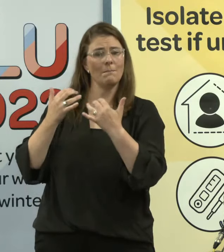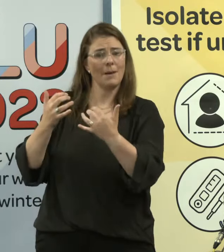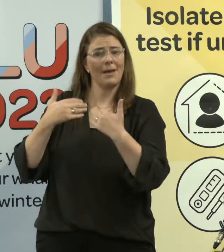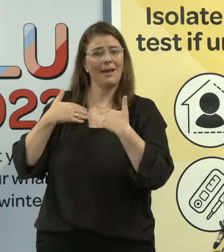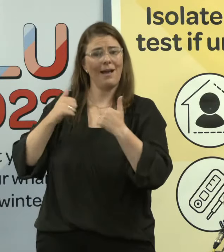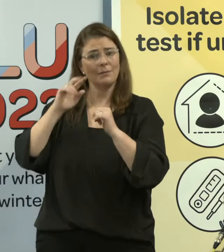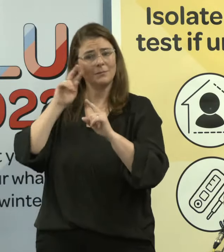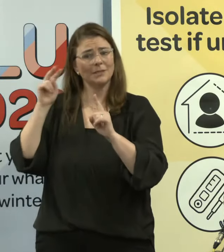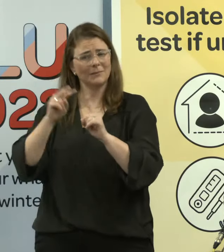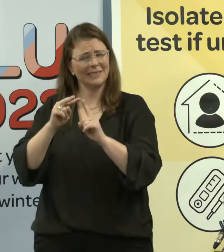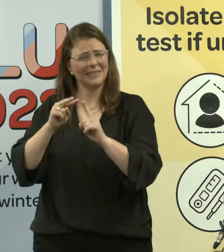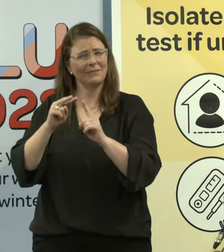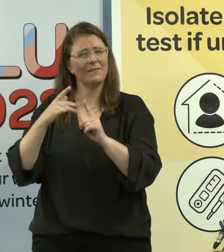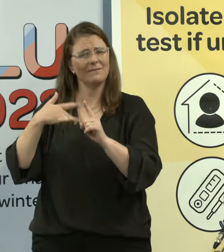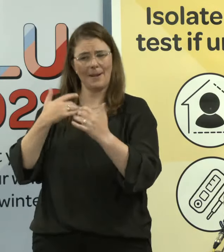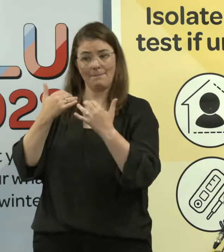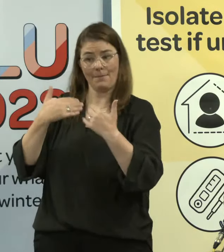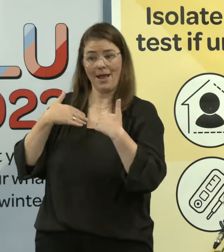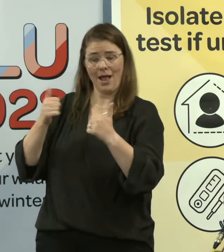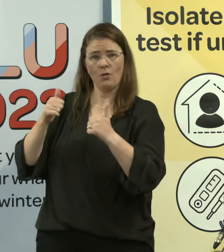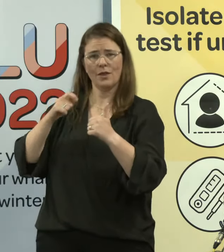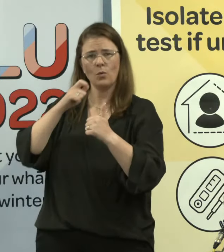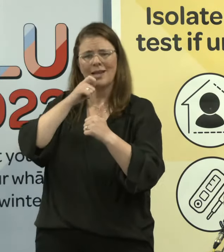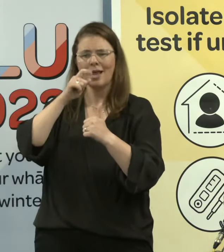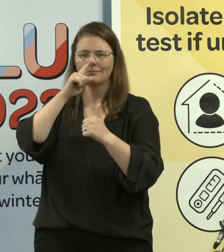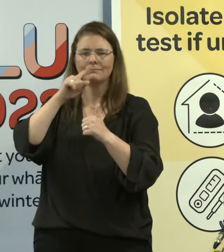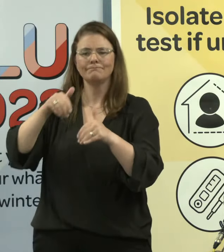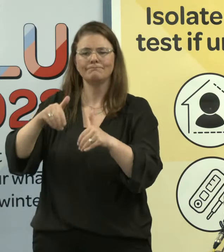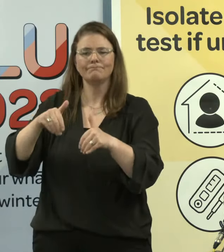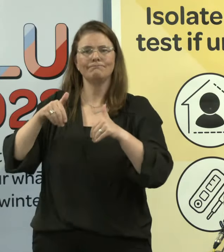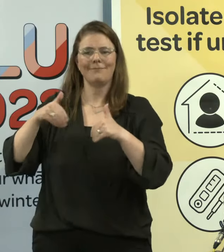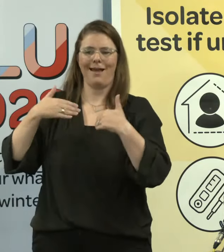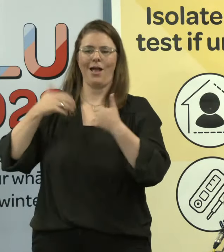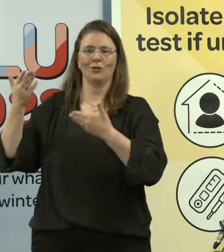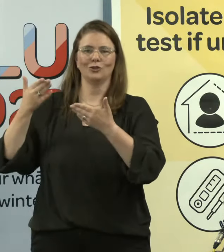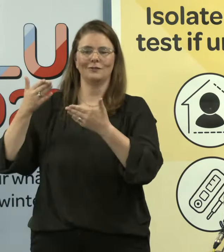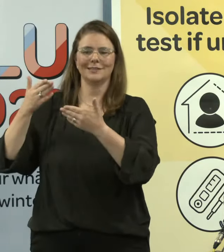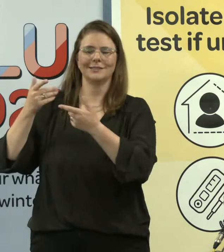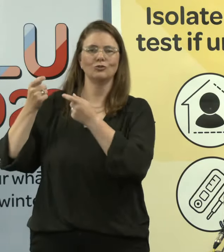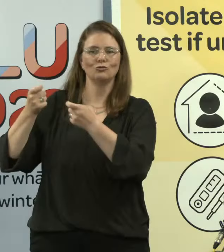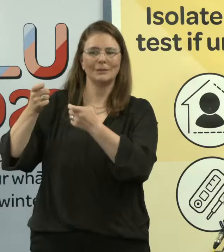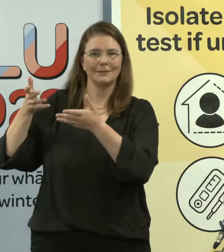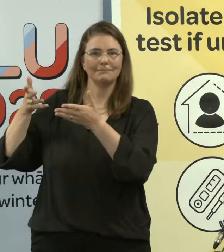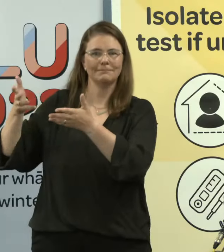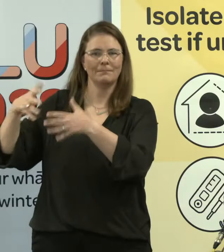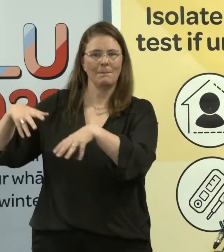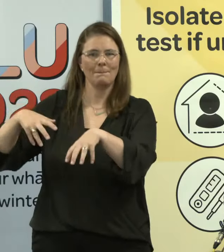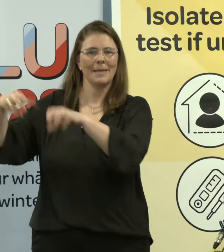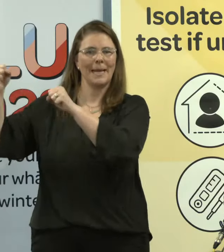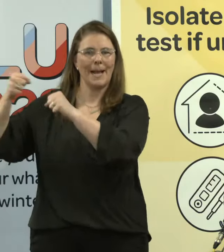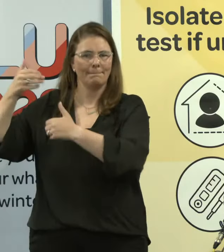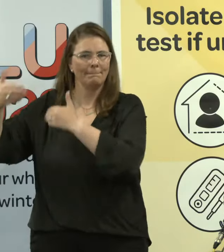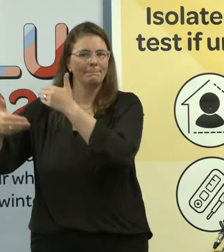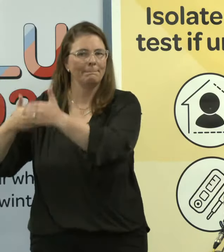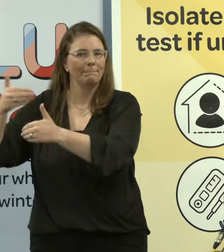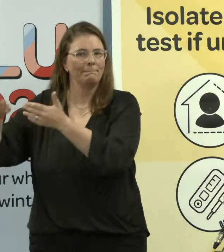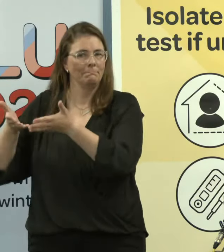whakaraerae i roto to tatou hapori, me te whakarite kia kore ratou e pa ki nga hua kino rawa